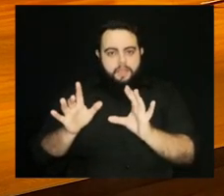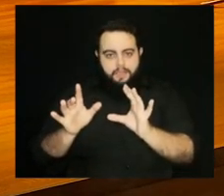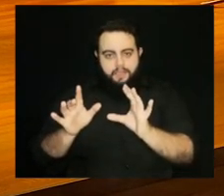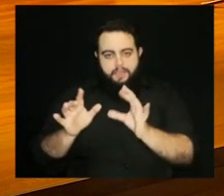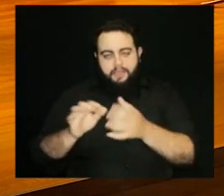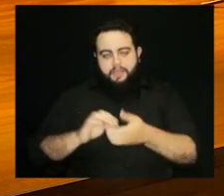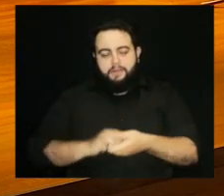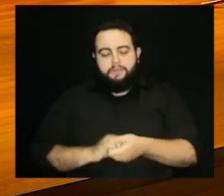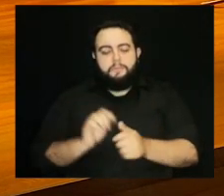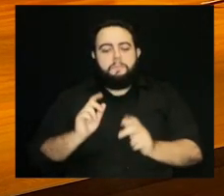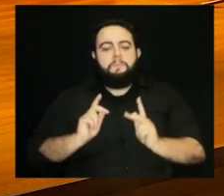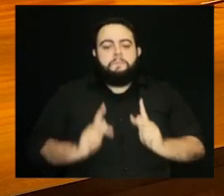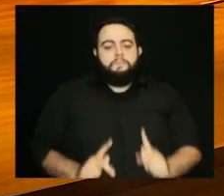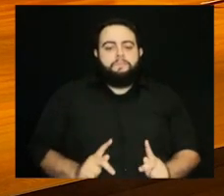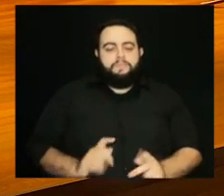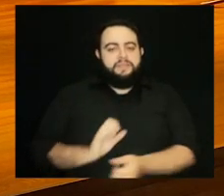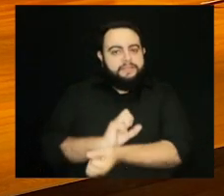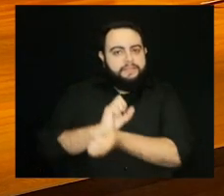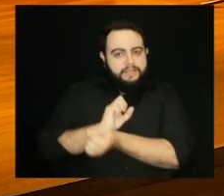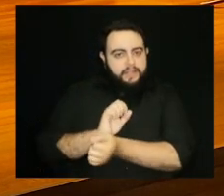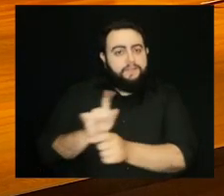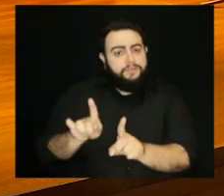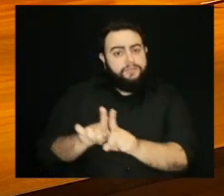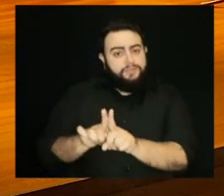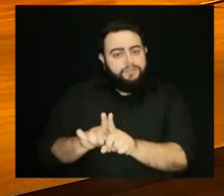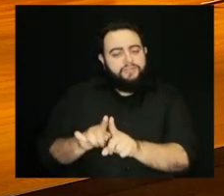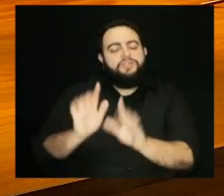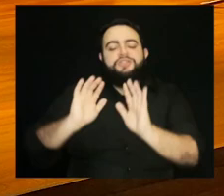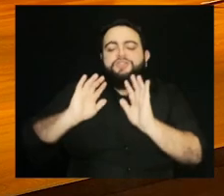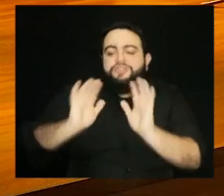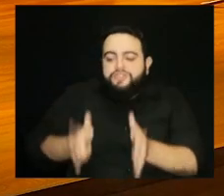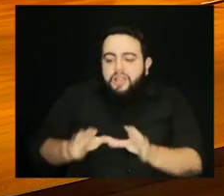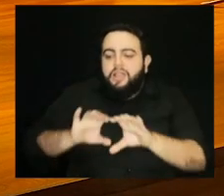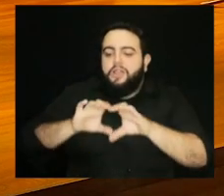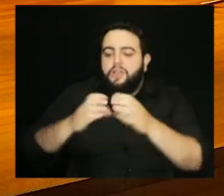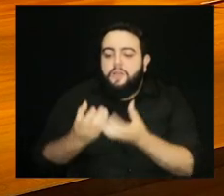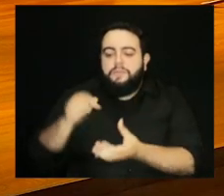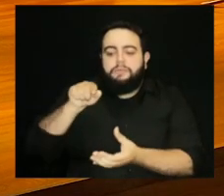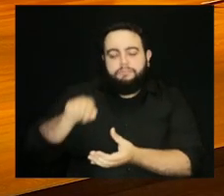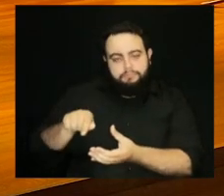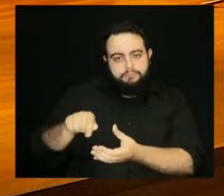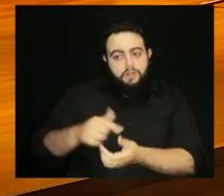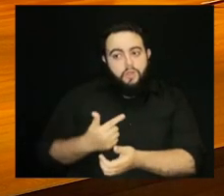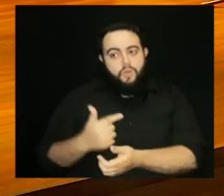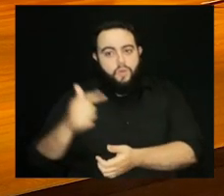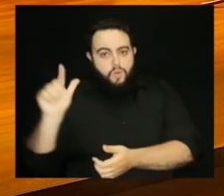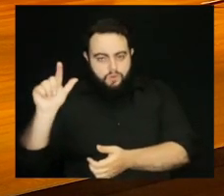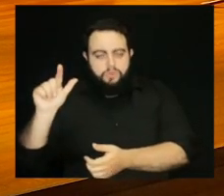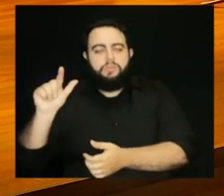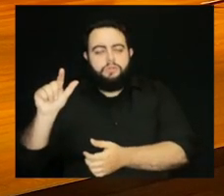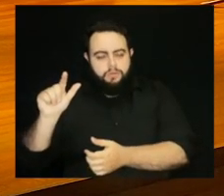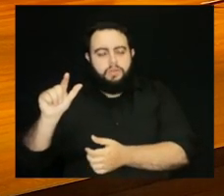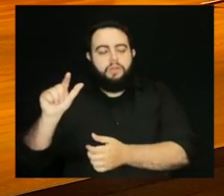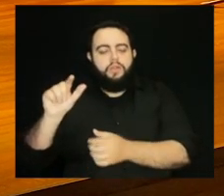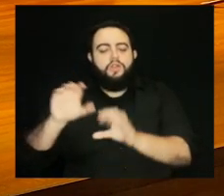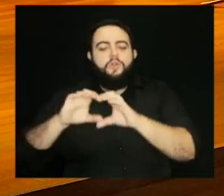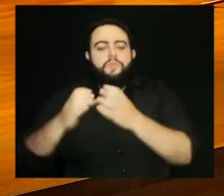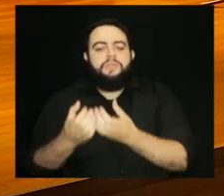escravizadas, enfim já formaram uma comunidade ali. A outra comunidade num arraial, num puxadinho